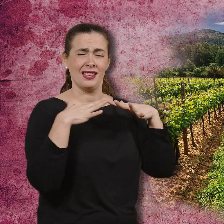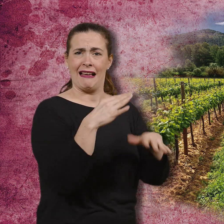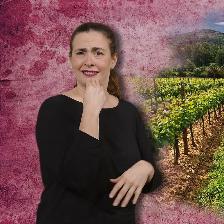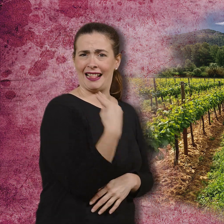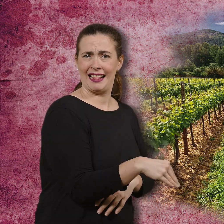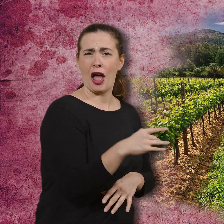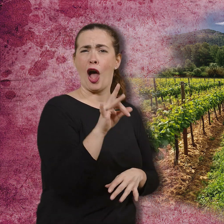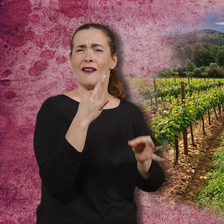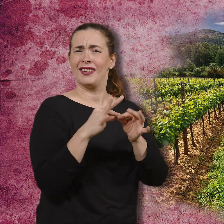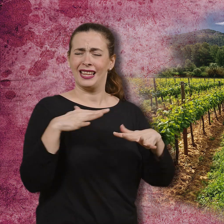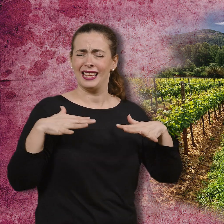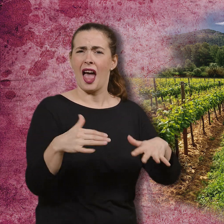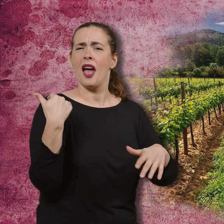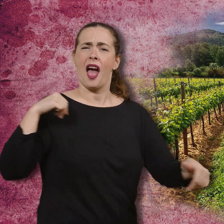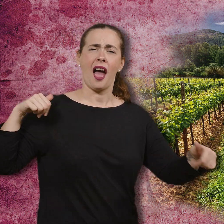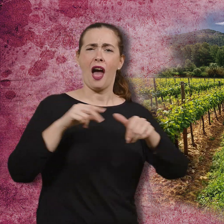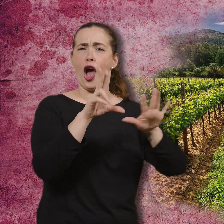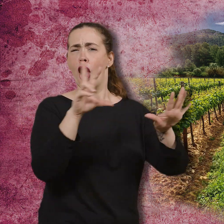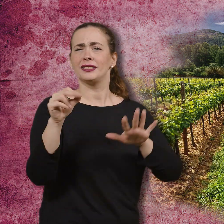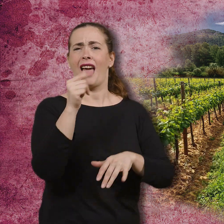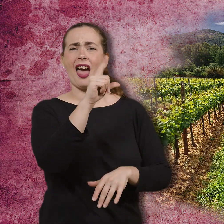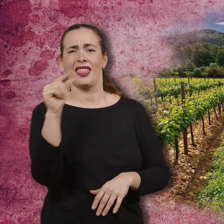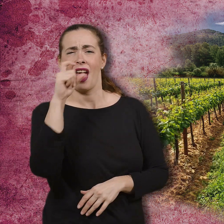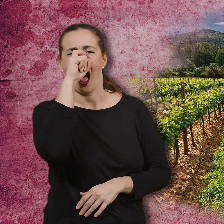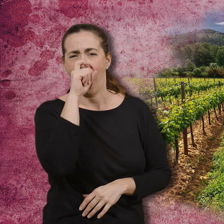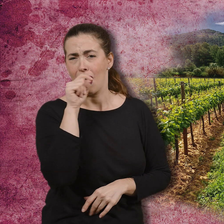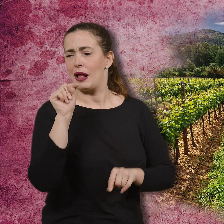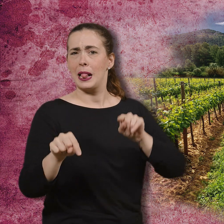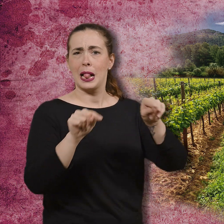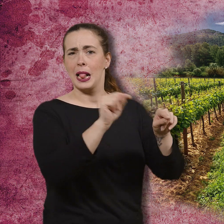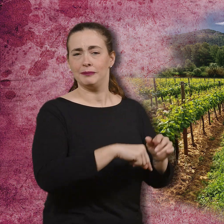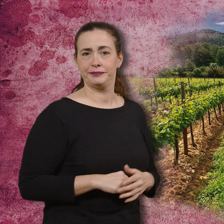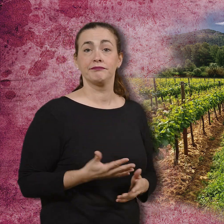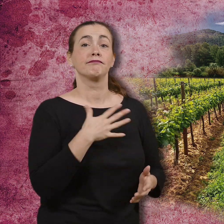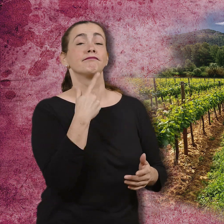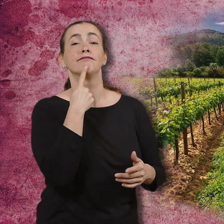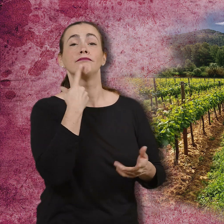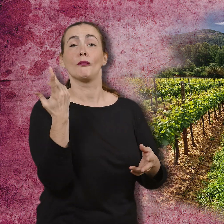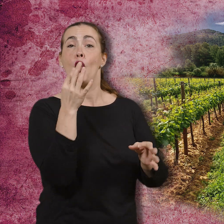hi trobem vinyes joves i vinyes d'entre 80-100 anys en determinades zones.